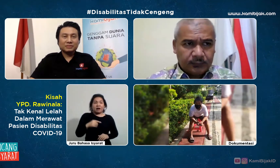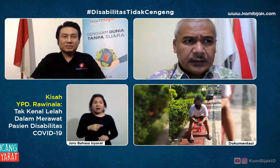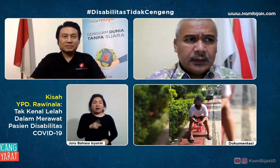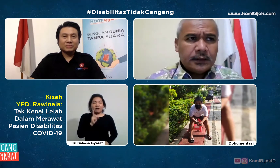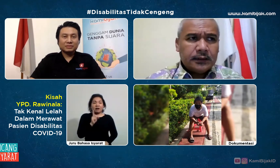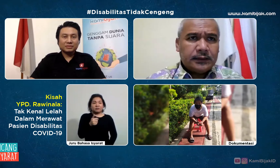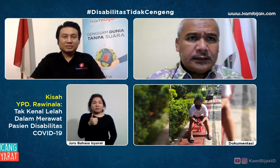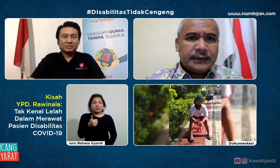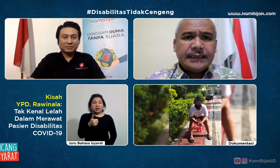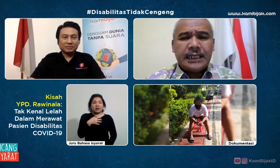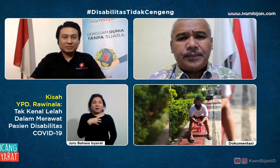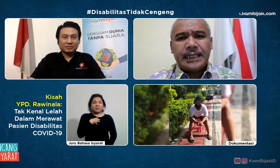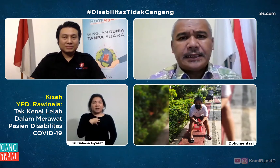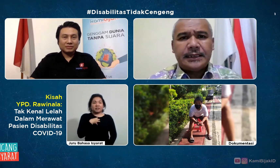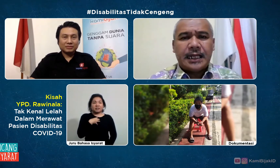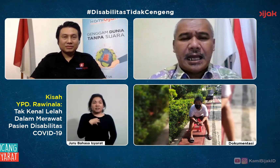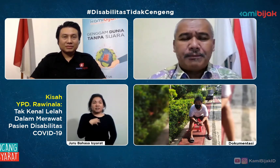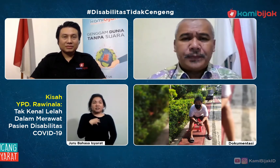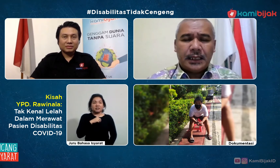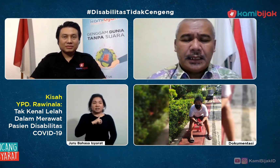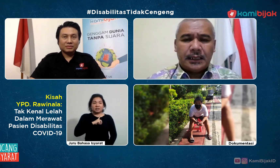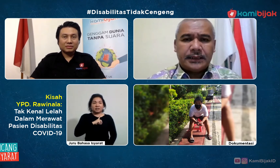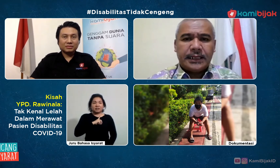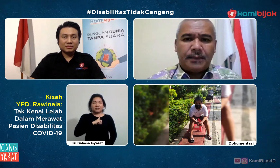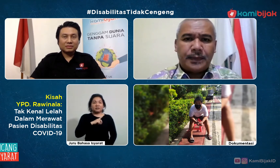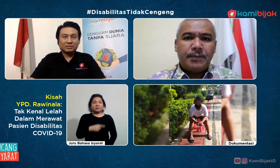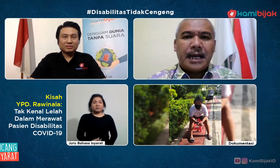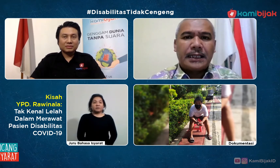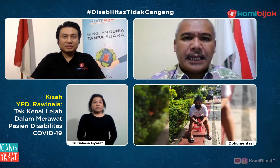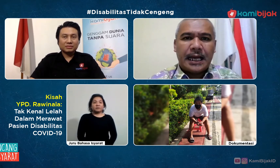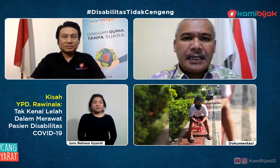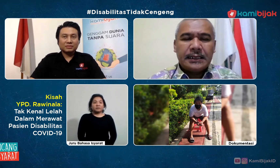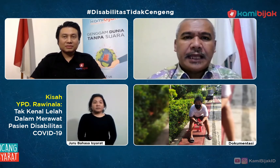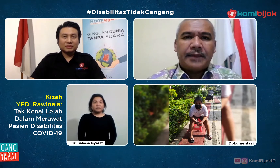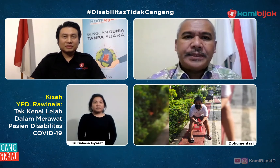Iya tidak berada di dalam di dalam lembaga tapi mereka berada di luar lembaga ada,